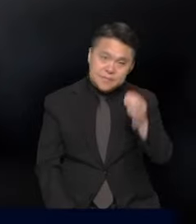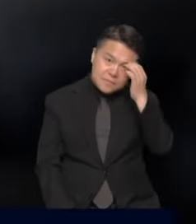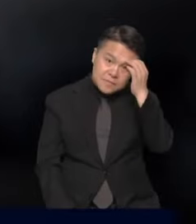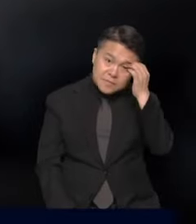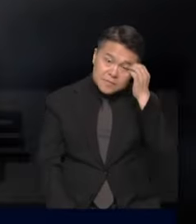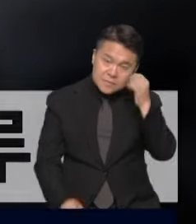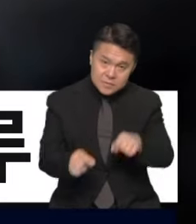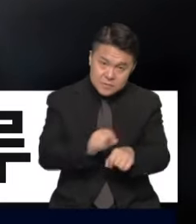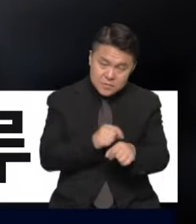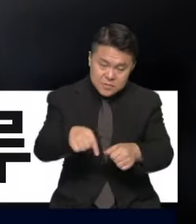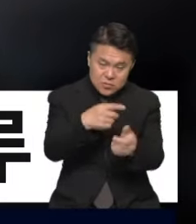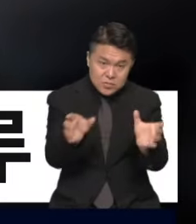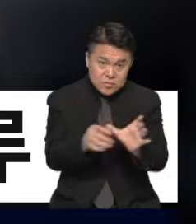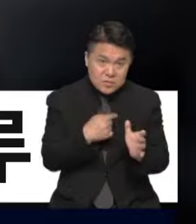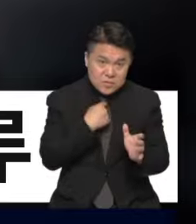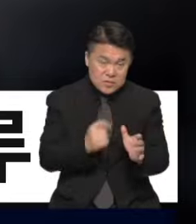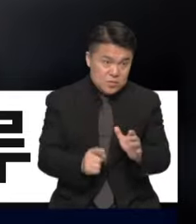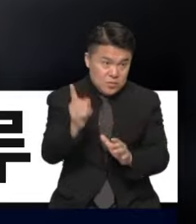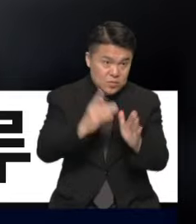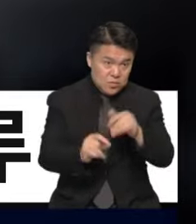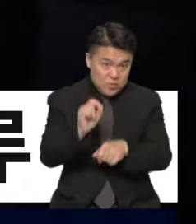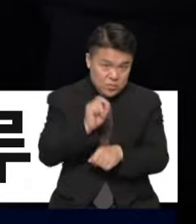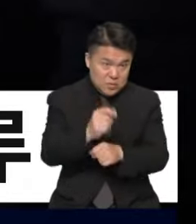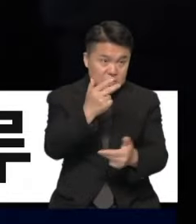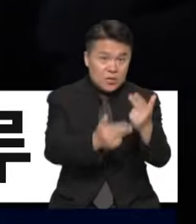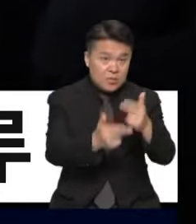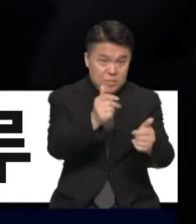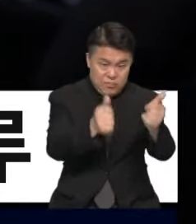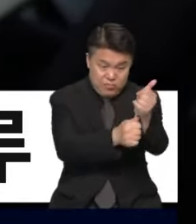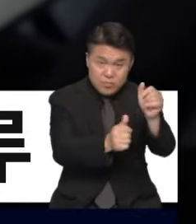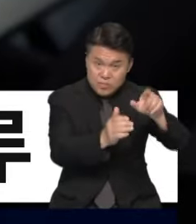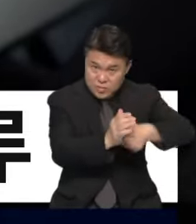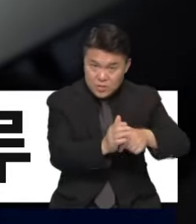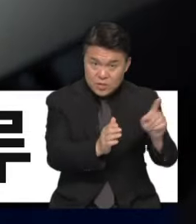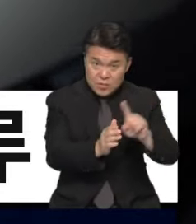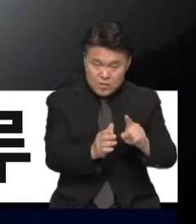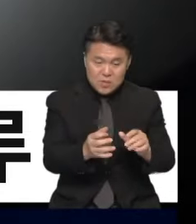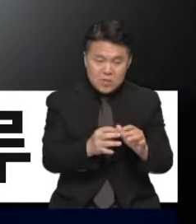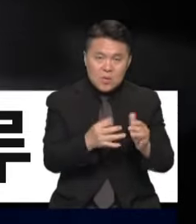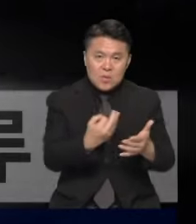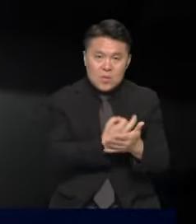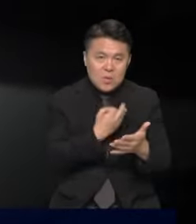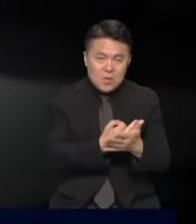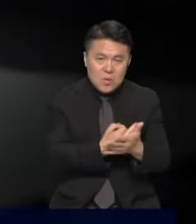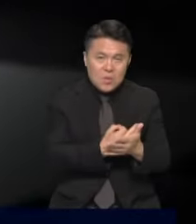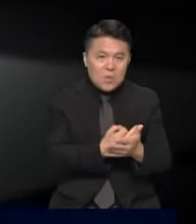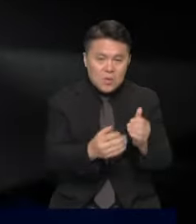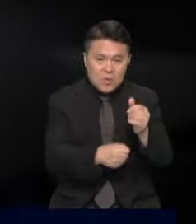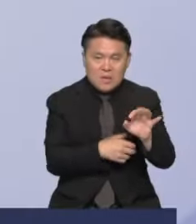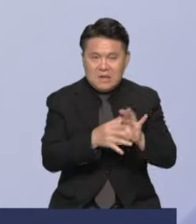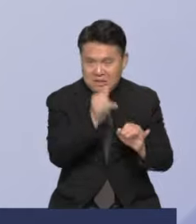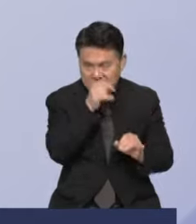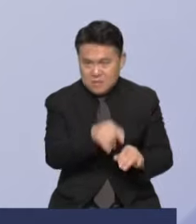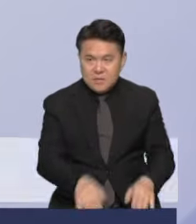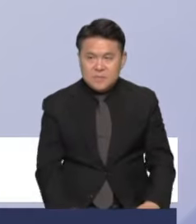특히 환경부 출신 고위 공무원이 협회 부회장으로 있으면서 인건비 횡령 등에 연루된 것으로도 드러났습니다.